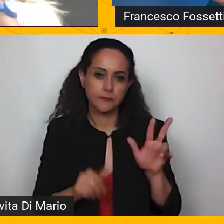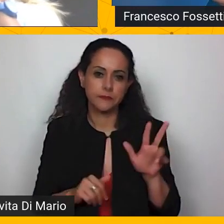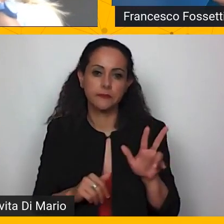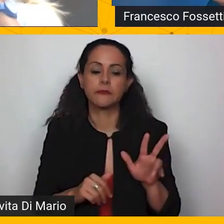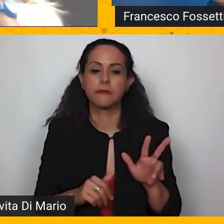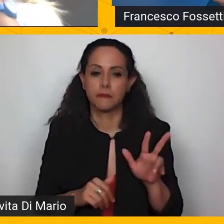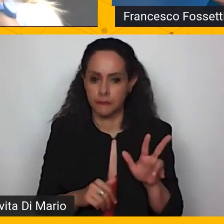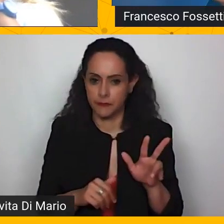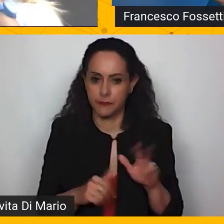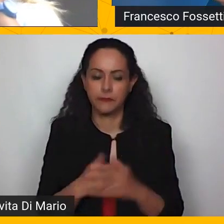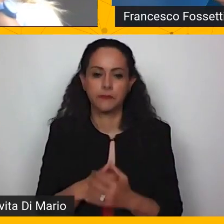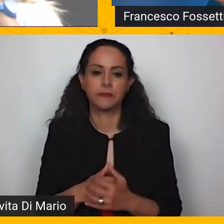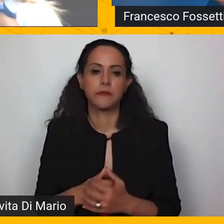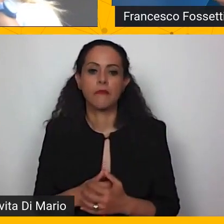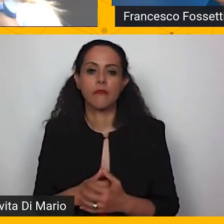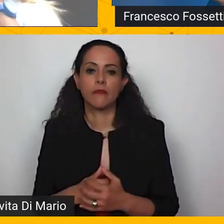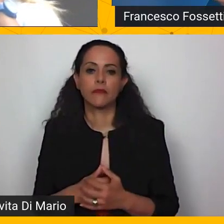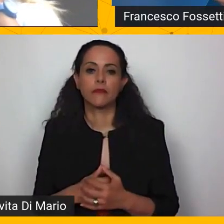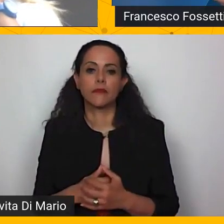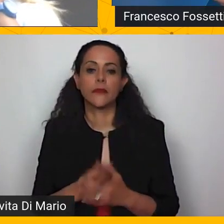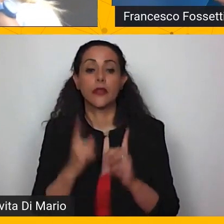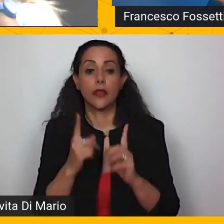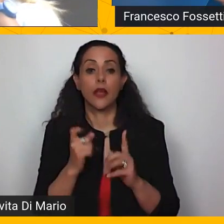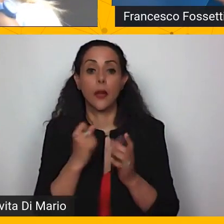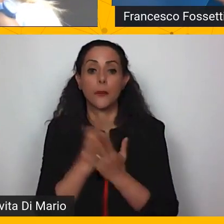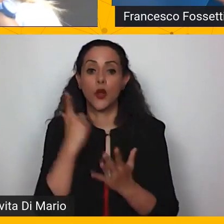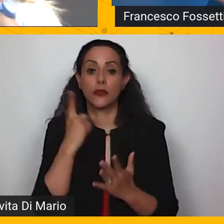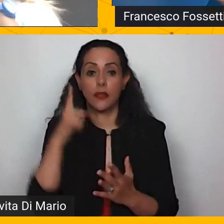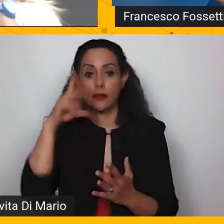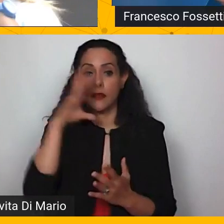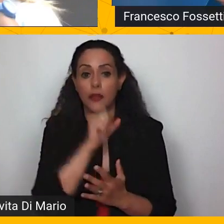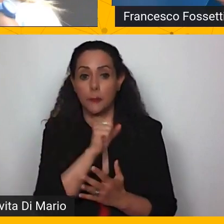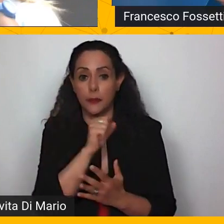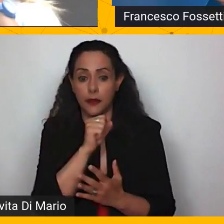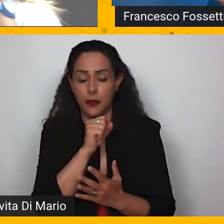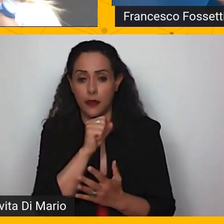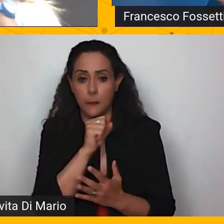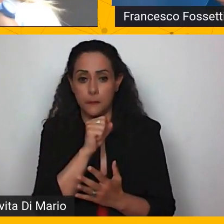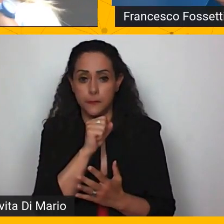perché sono idealmente adatti a tutti. Eh l'importante però è